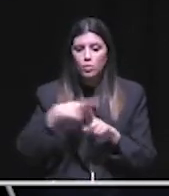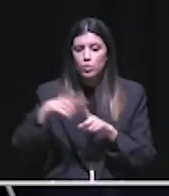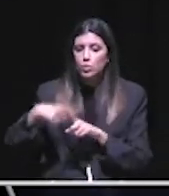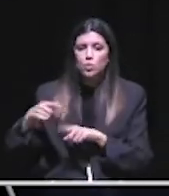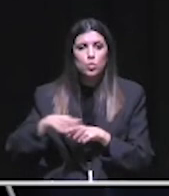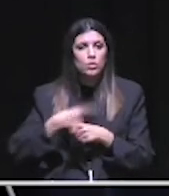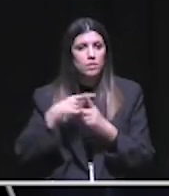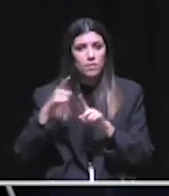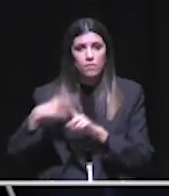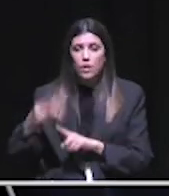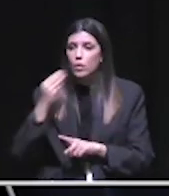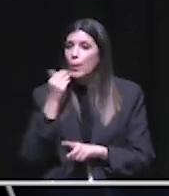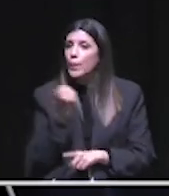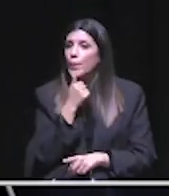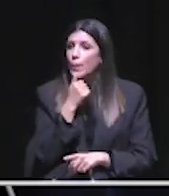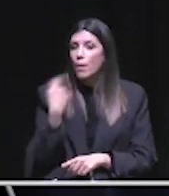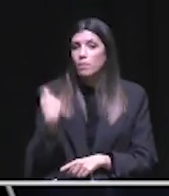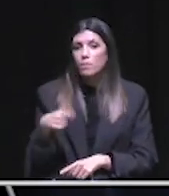Como é que é possível então o presidente Carlos Moedas